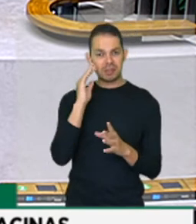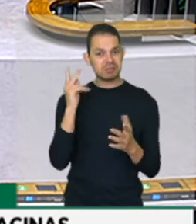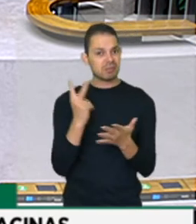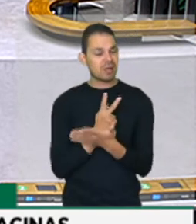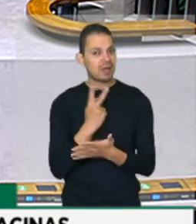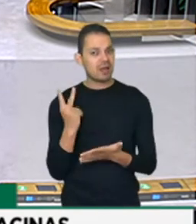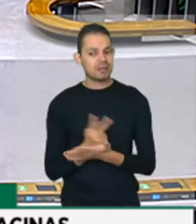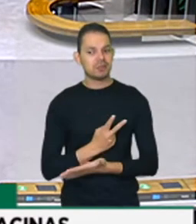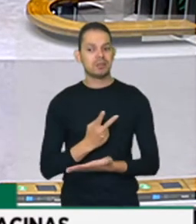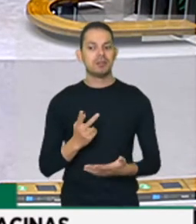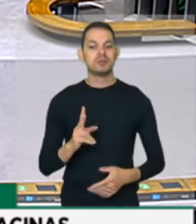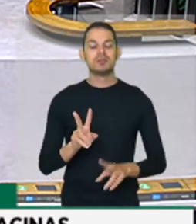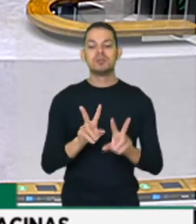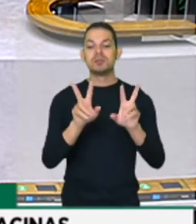VEZES ERRADAS. E EM RELAÇÃO A ESSE PROJETO, O PRIMEIRO